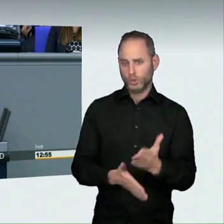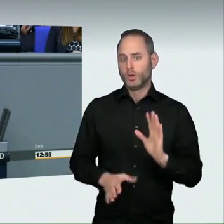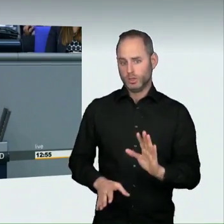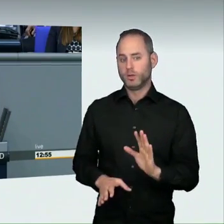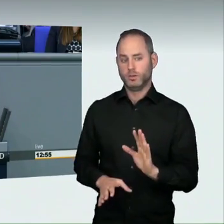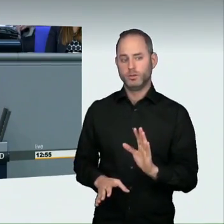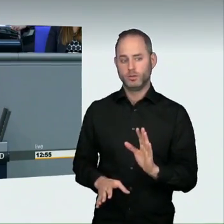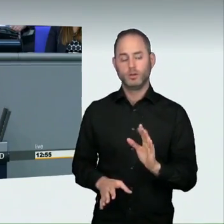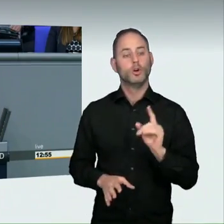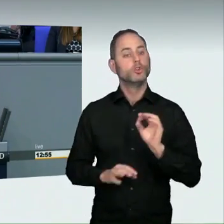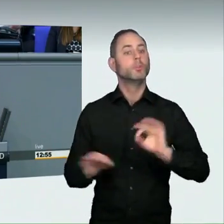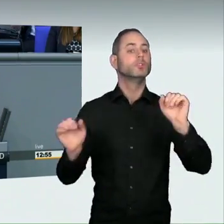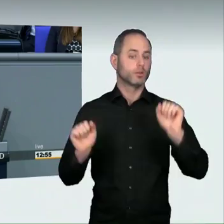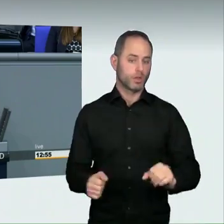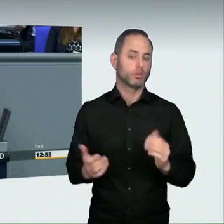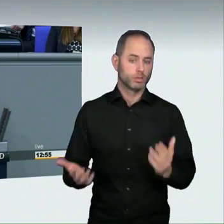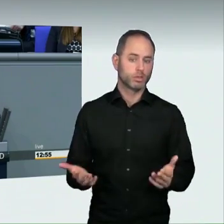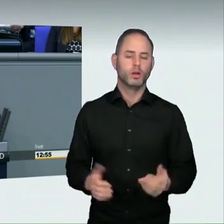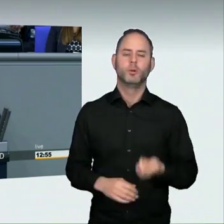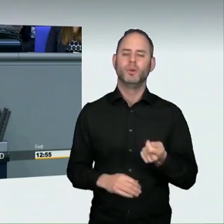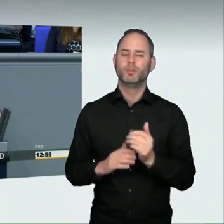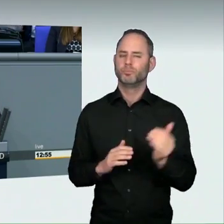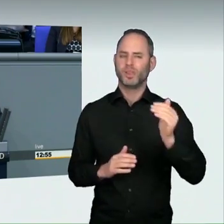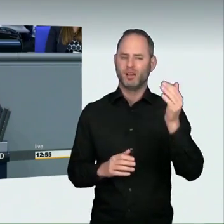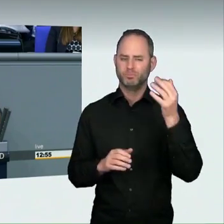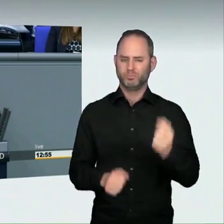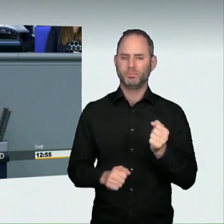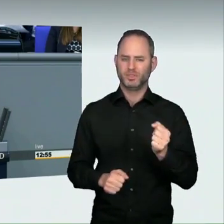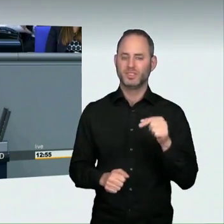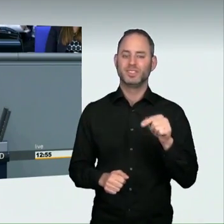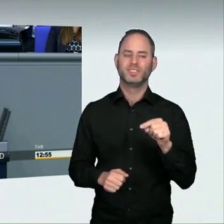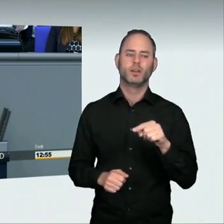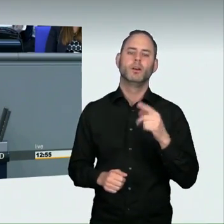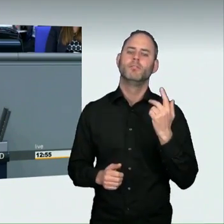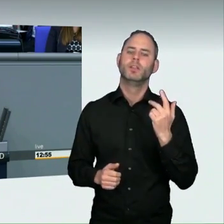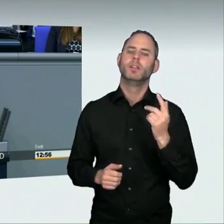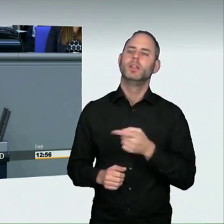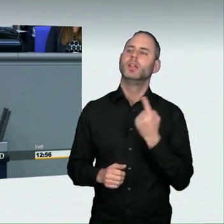wodurch er erst seinen Anspruch berechnen kann. Natürlich sollten Mieter dann auch den vollen überzahlten Betrag